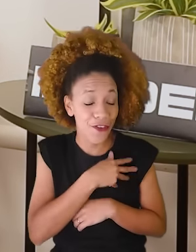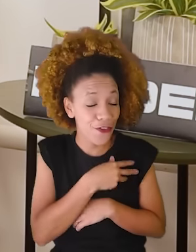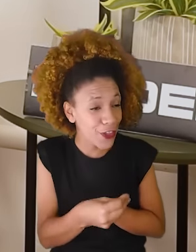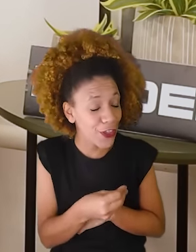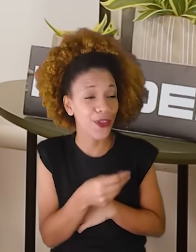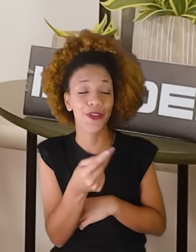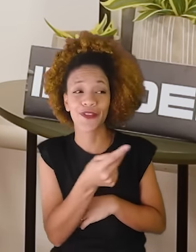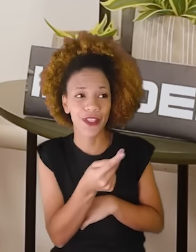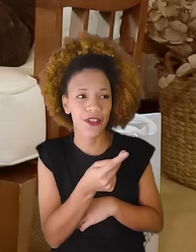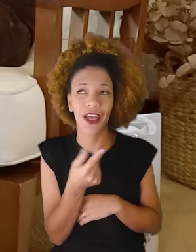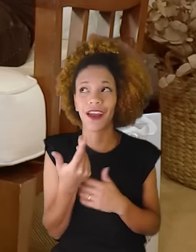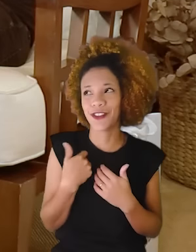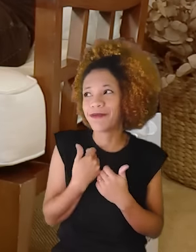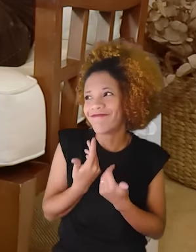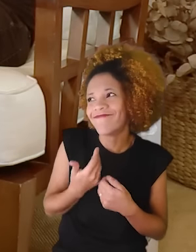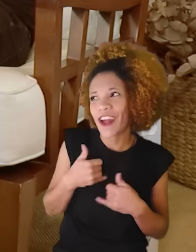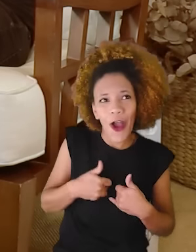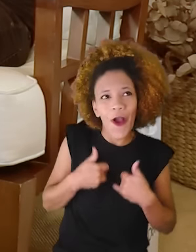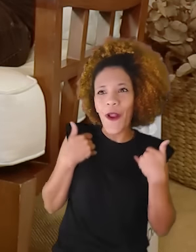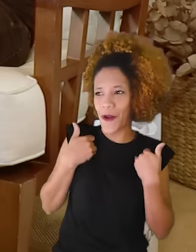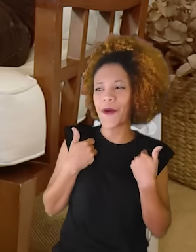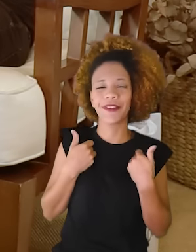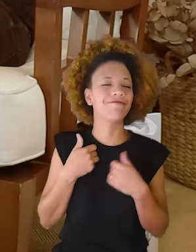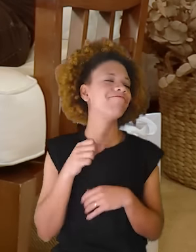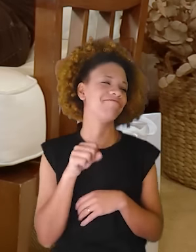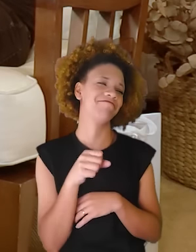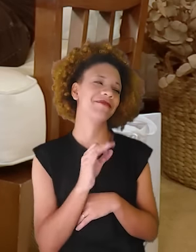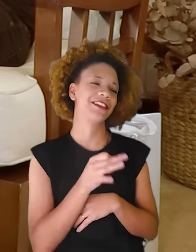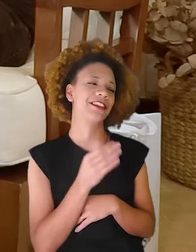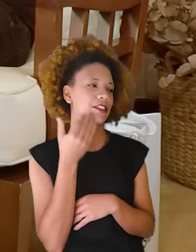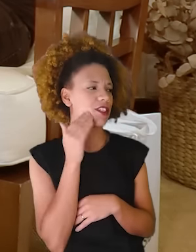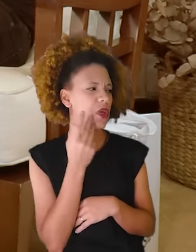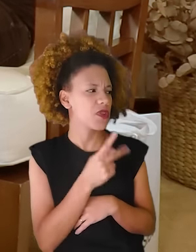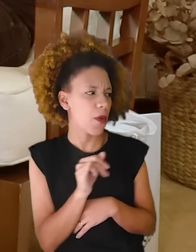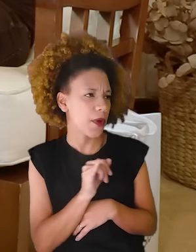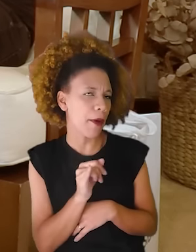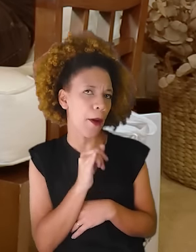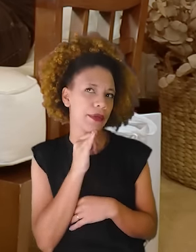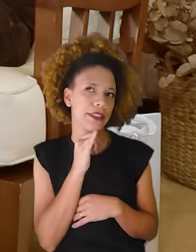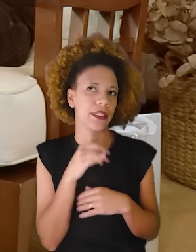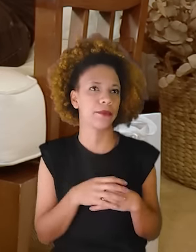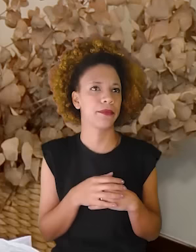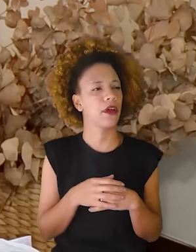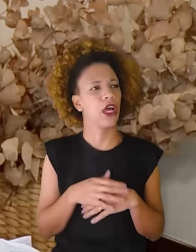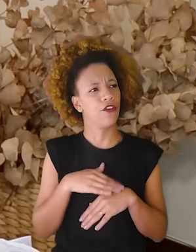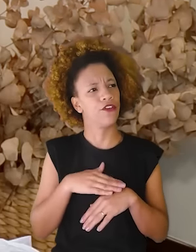amo vocês F ah acaba caindo e teu irmão não tem uma coisa meio do tipo assim eu faço coisa séria